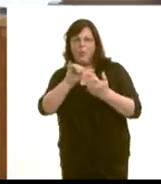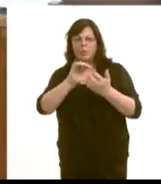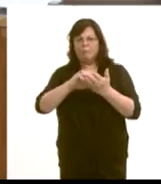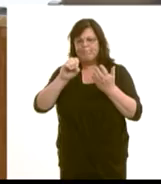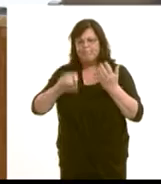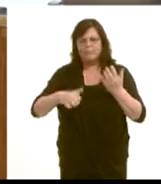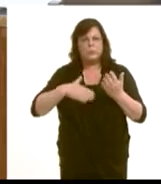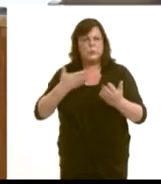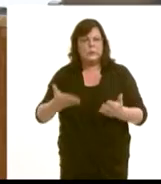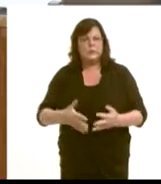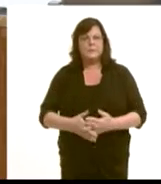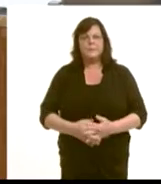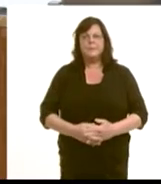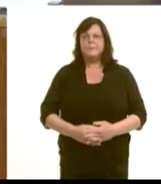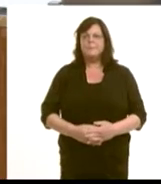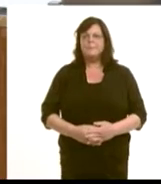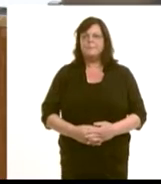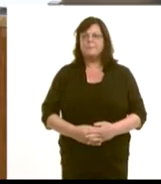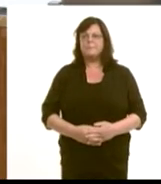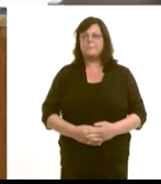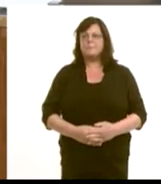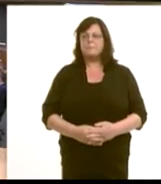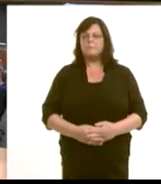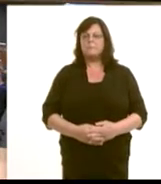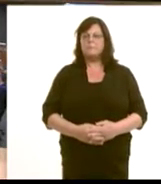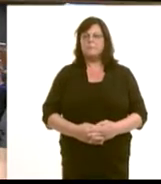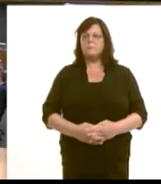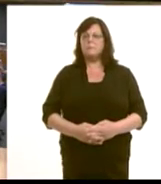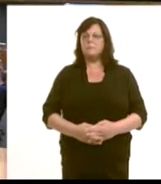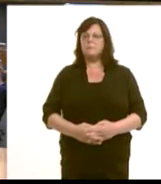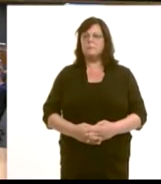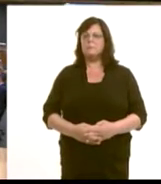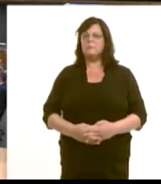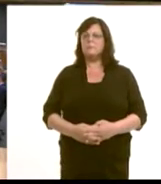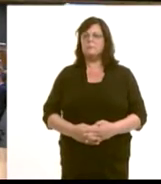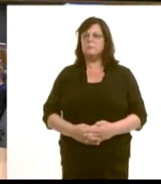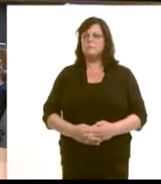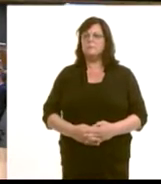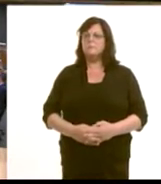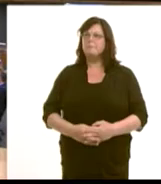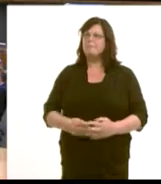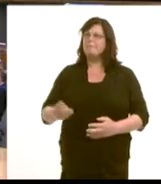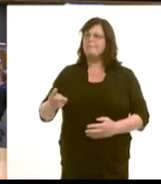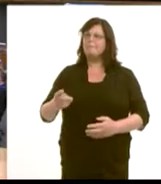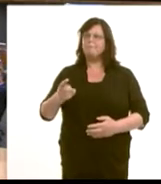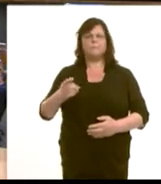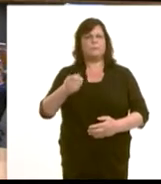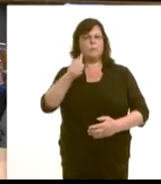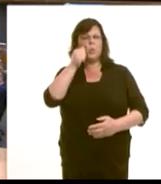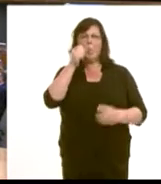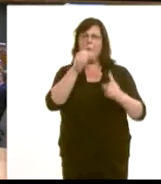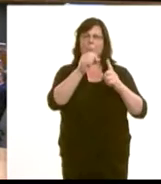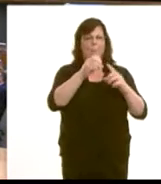yn gadael yr Undeb Ewropeaidd. Byddaiín fater wedyn i Lywodraeth Cymru benderfynu pa gyfreithiau i gadw yn y pen draw, a pha